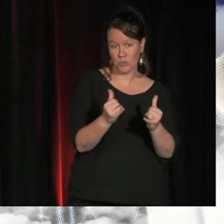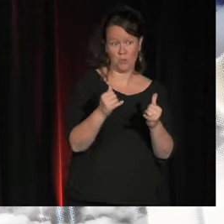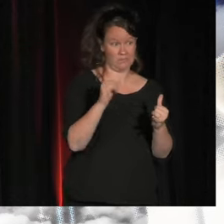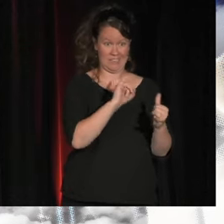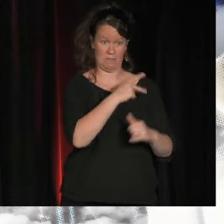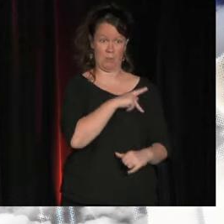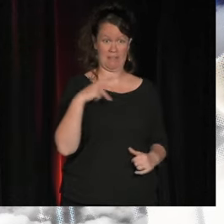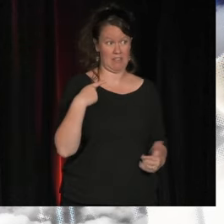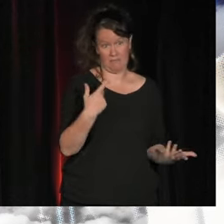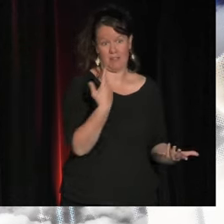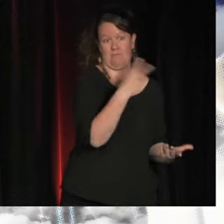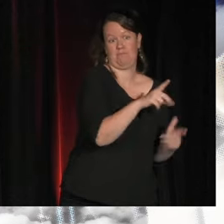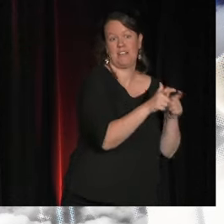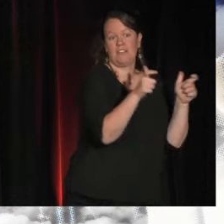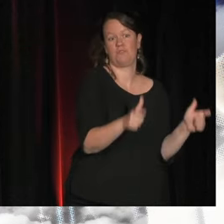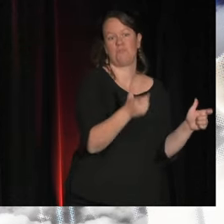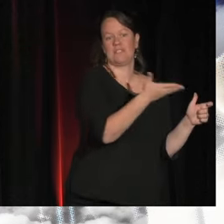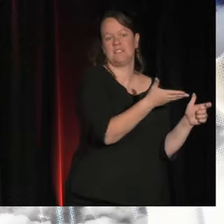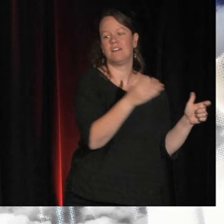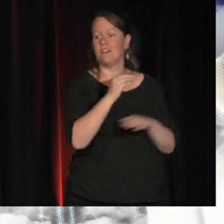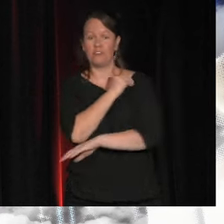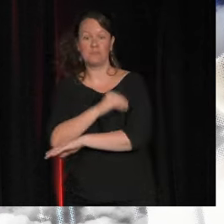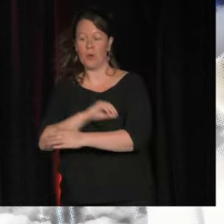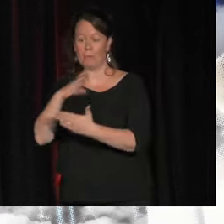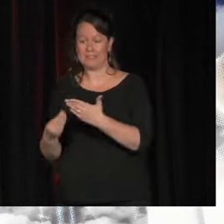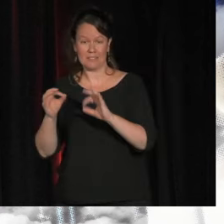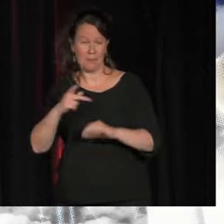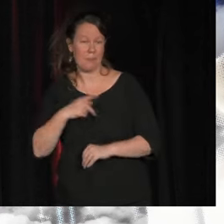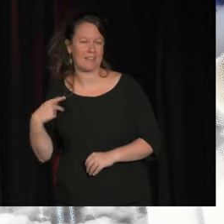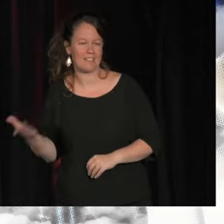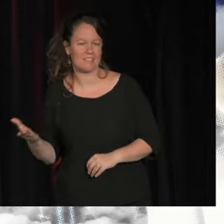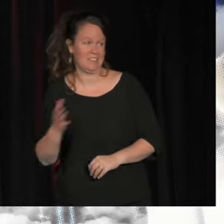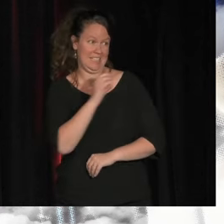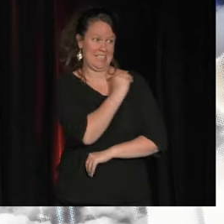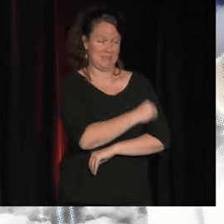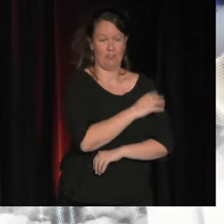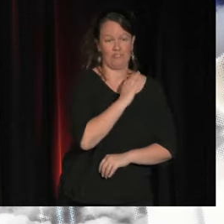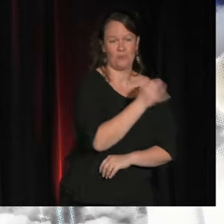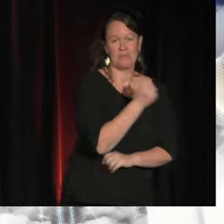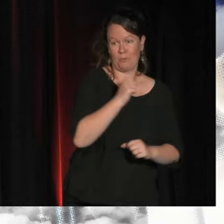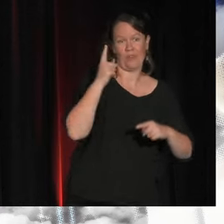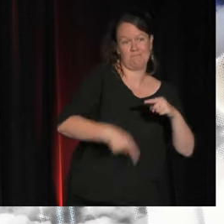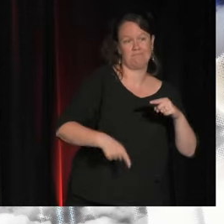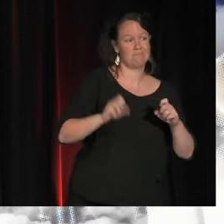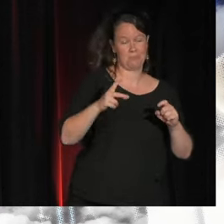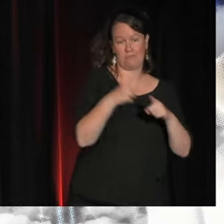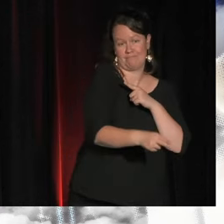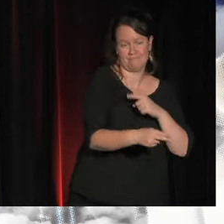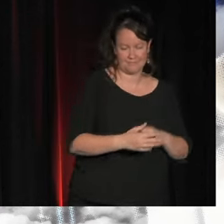"Non, vous utilisez notre jeu, ça ne nous plaît pas, on ne le fait pas." Et c'est toute la complexité du coup du sujet e-sport, là, on pourrait faire une énorme digression sur le sujet,